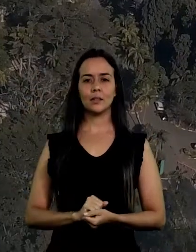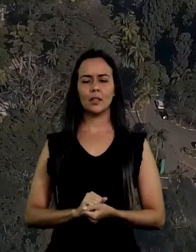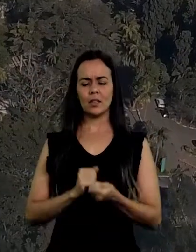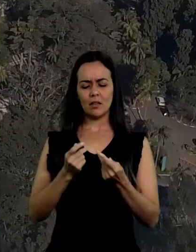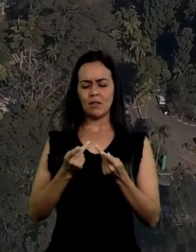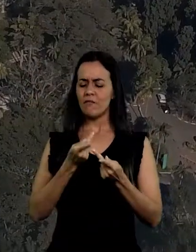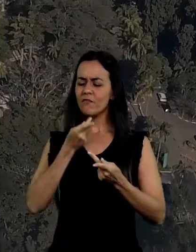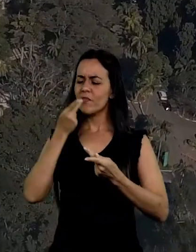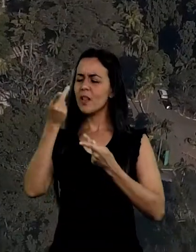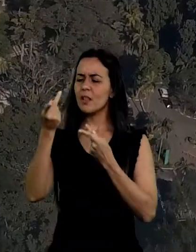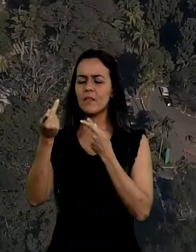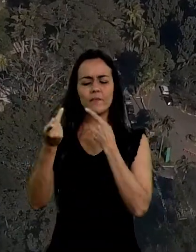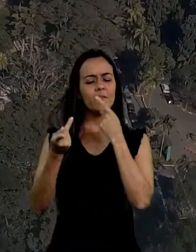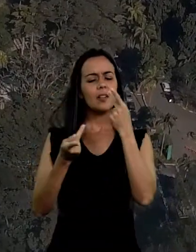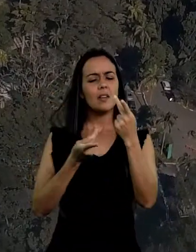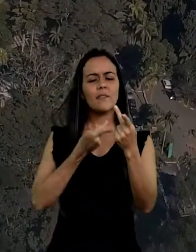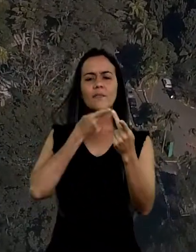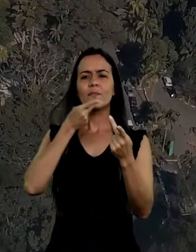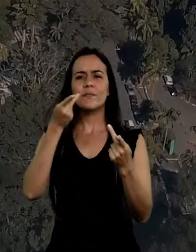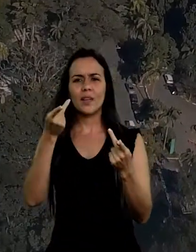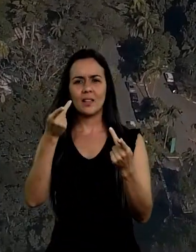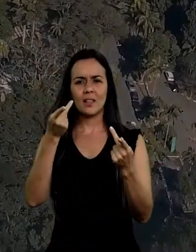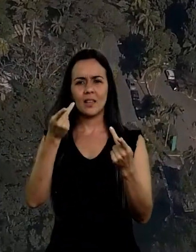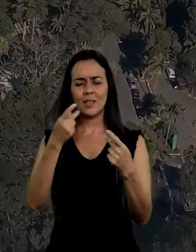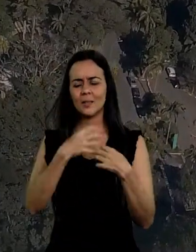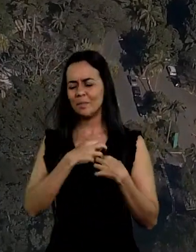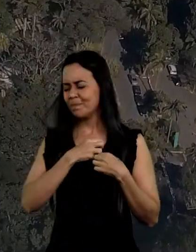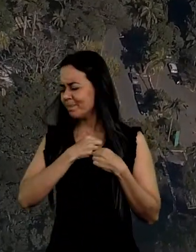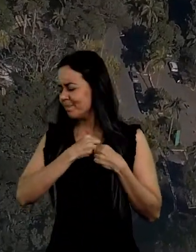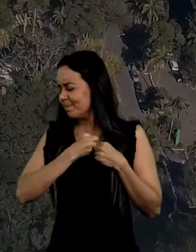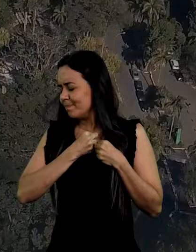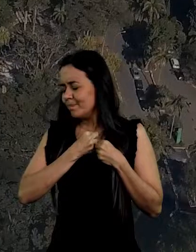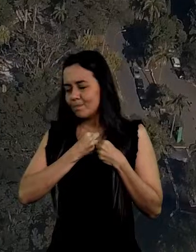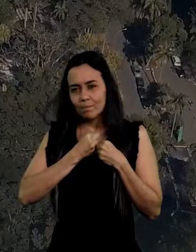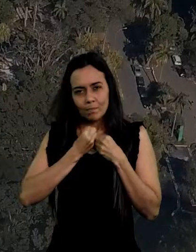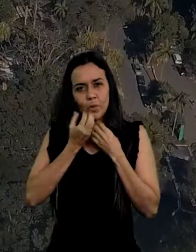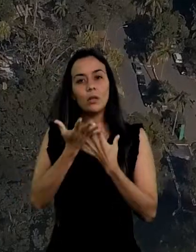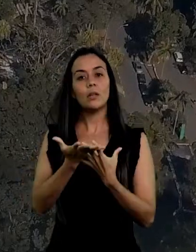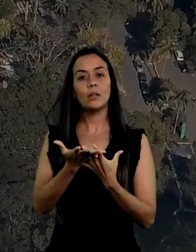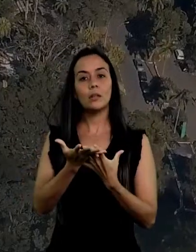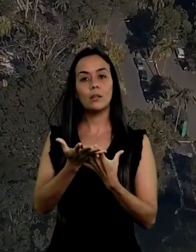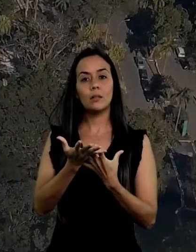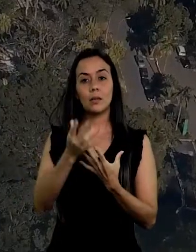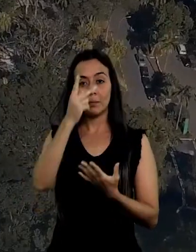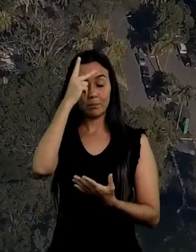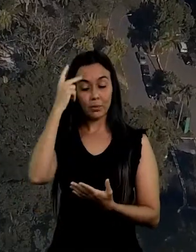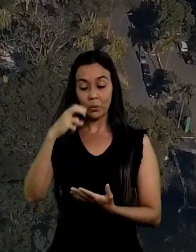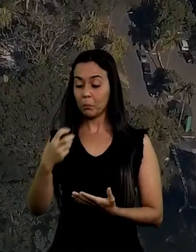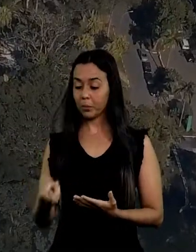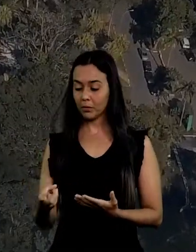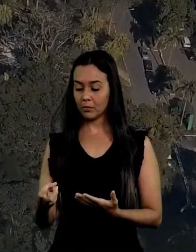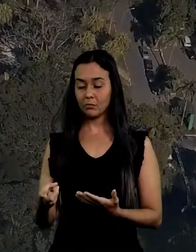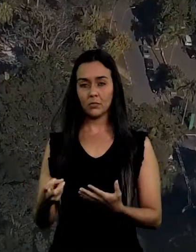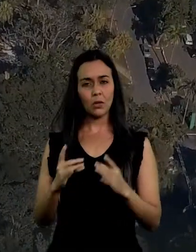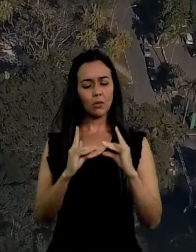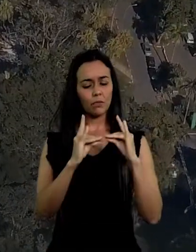falar, falar, falar, até que a dor dê lugar a palavra. Não é isso que fazemos quando morre alguém? Desde o velório,